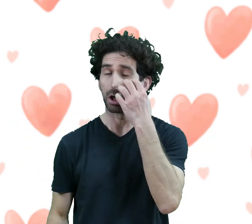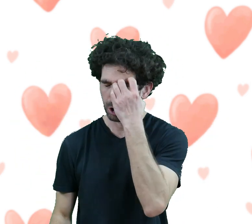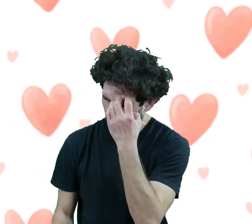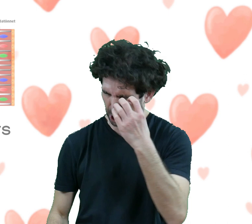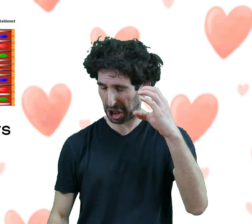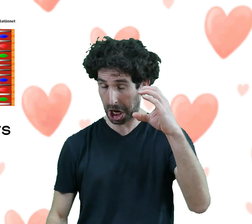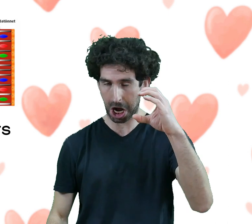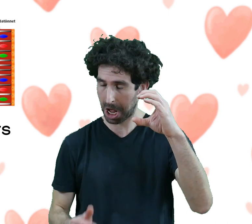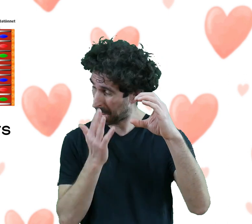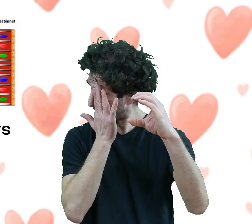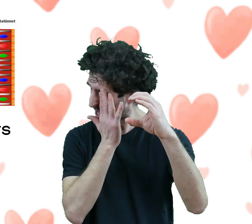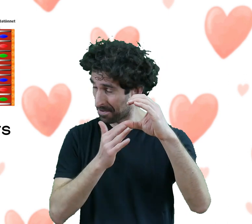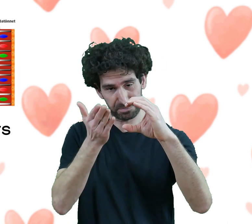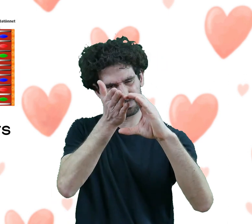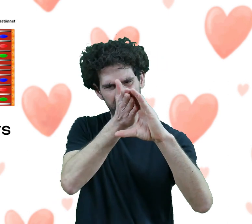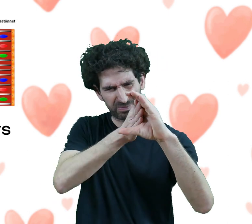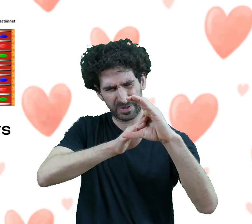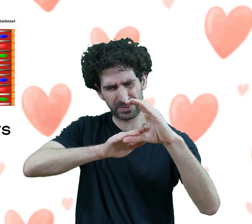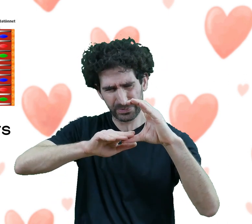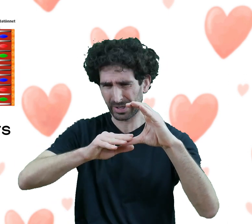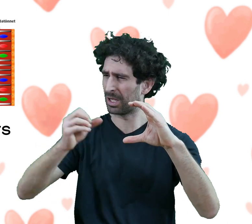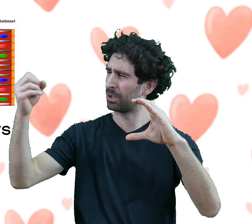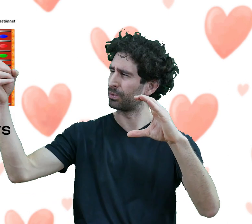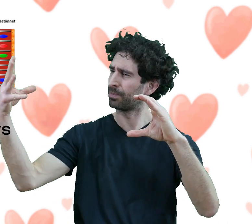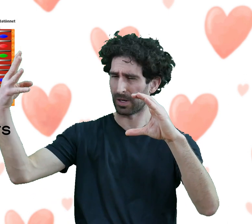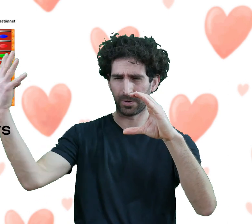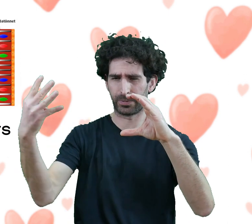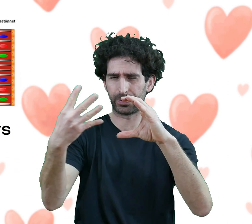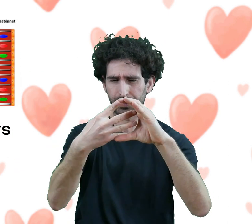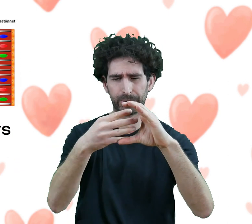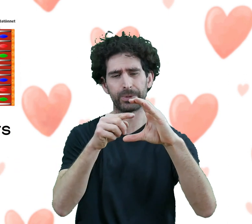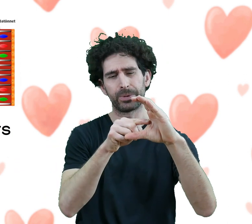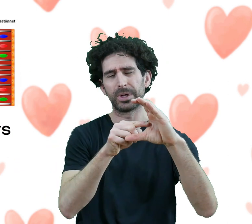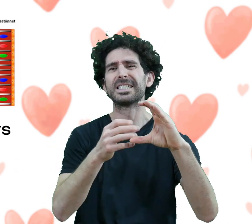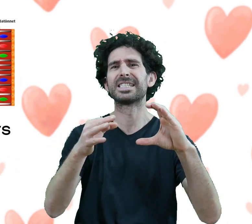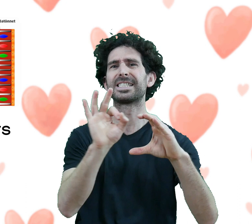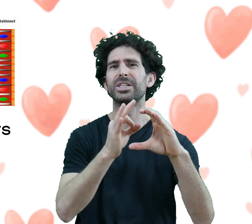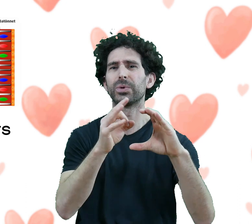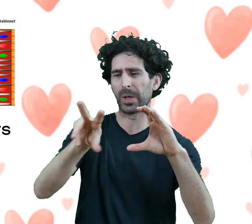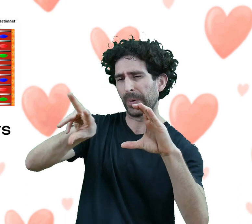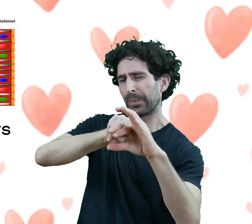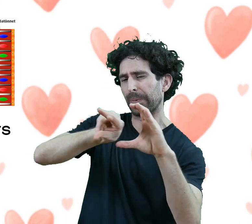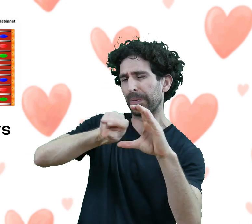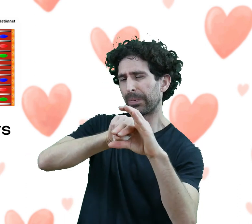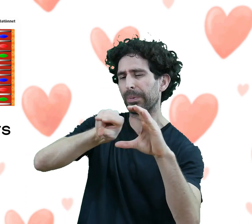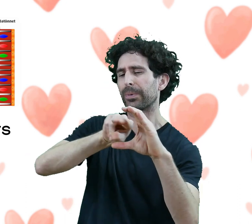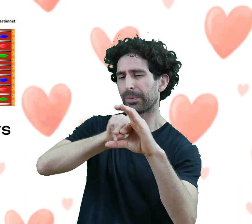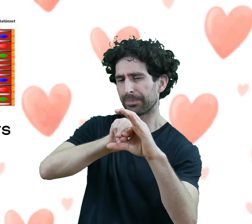*Arrache son oeil* Une rétine tapisse le fond de l'œil. Elle reçoit la lumière du soleil au niveau des photorécepteurs.